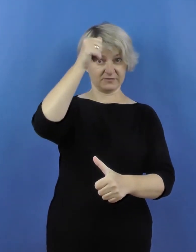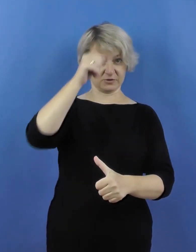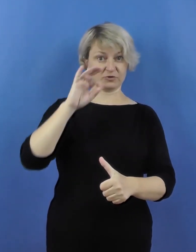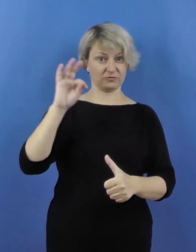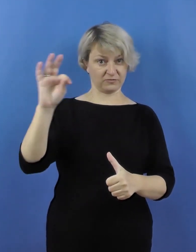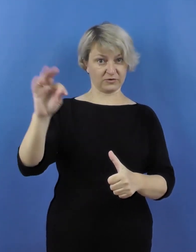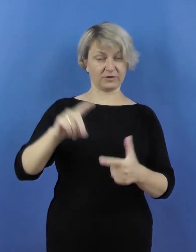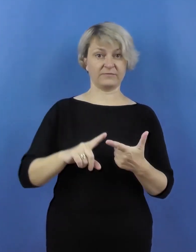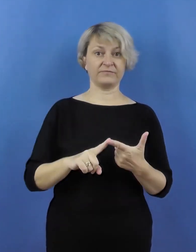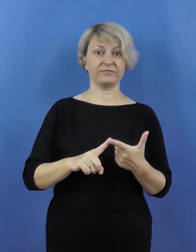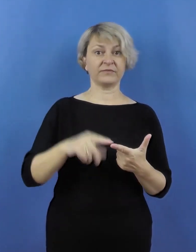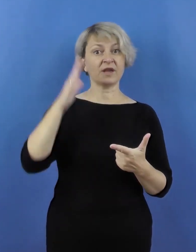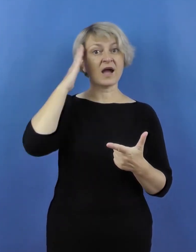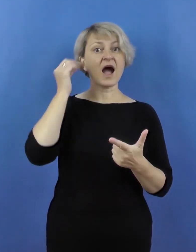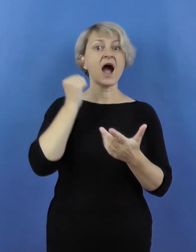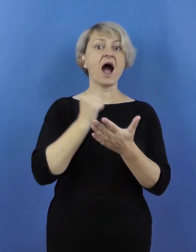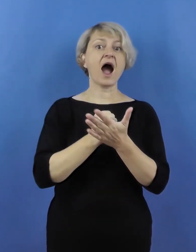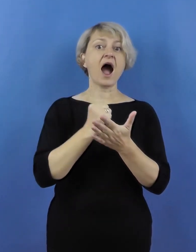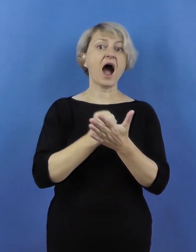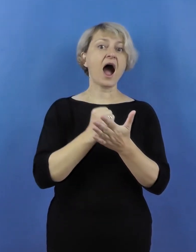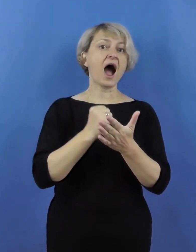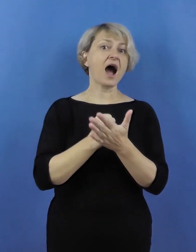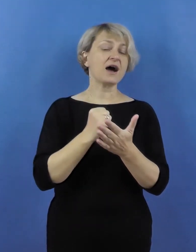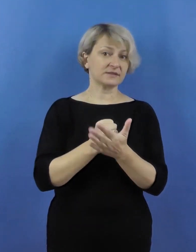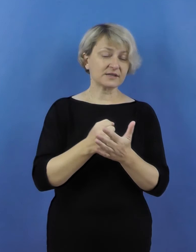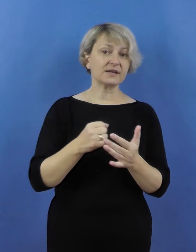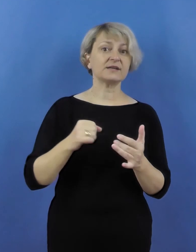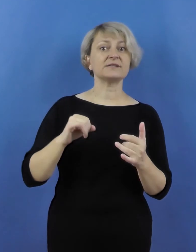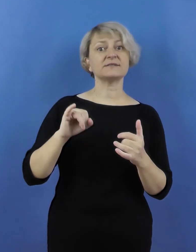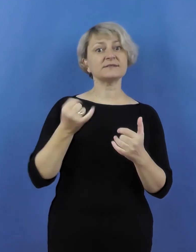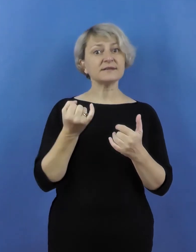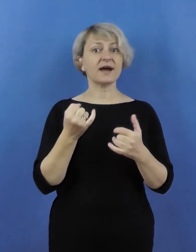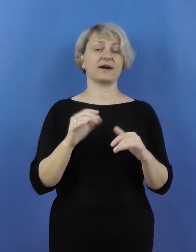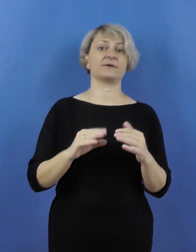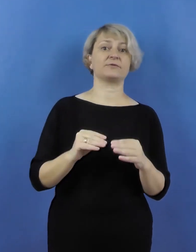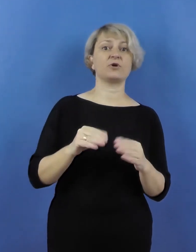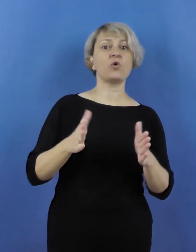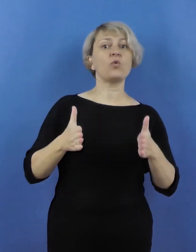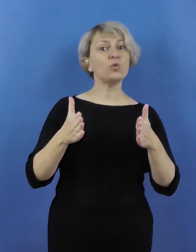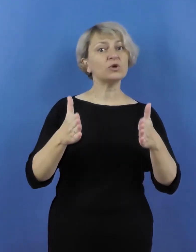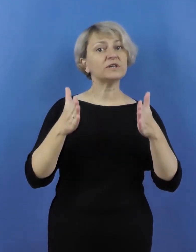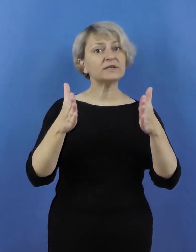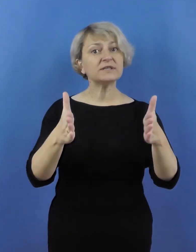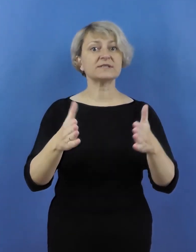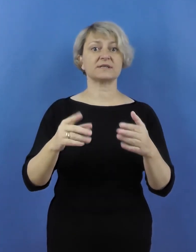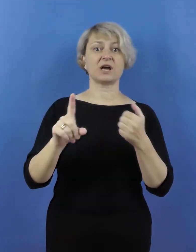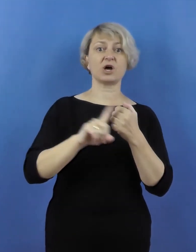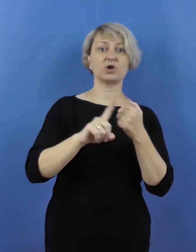Adres korespondencyjny zawierający takie dane jak: Ulica Numer budynku